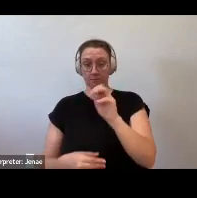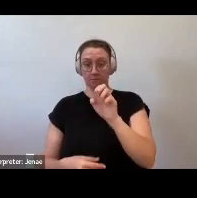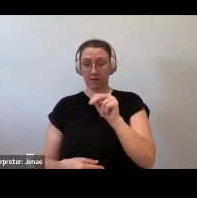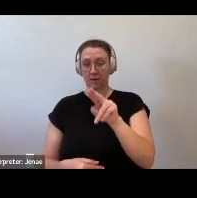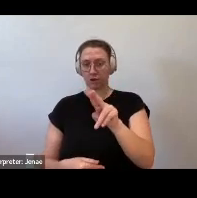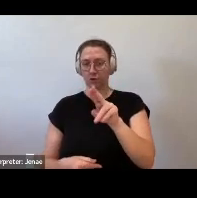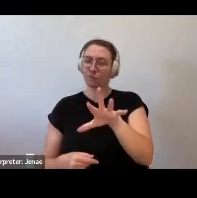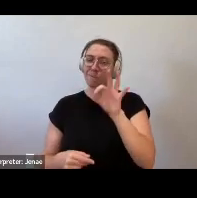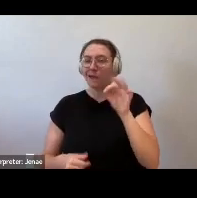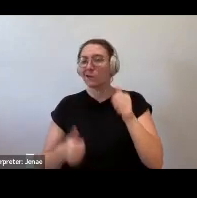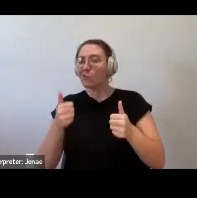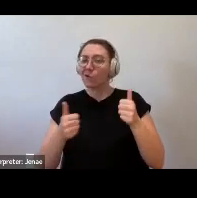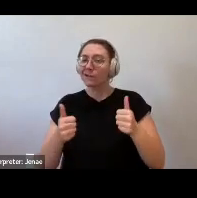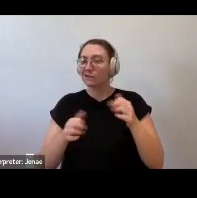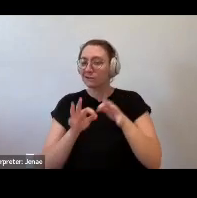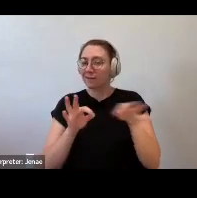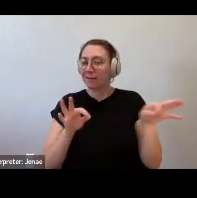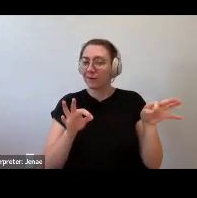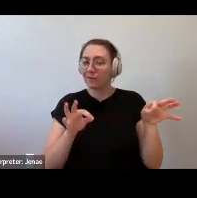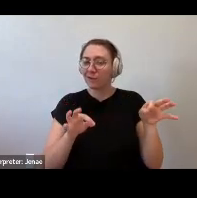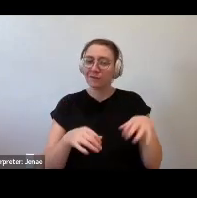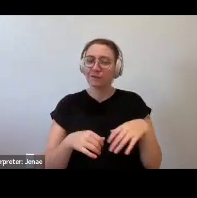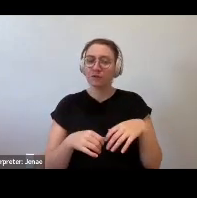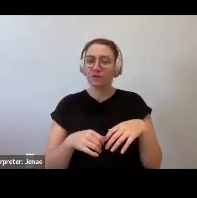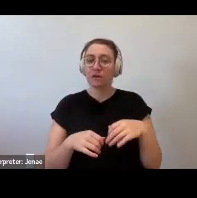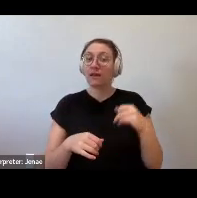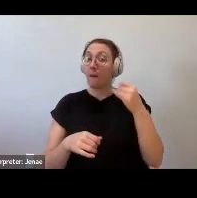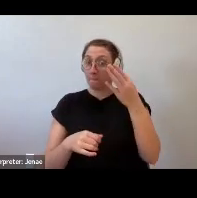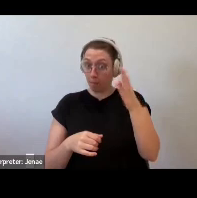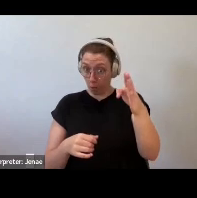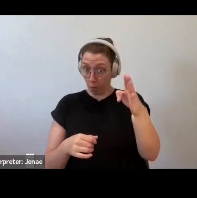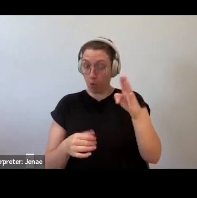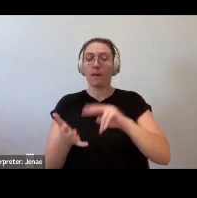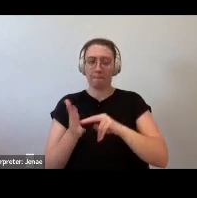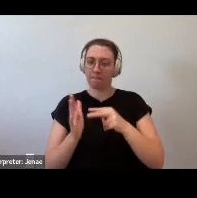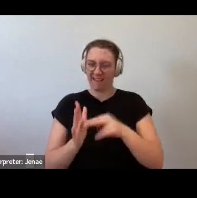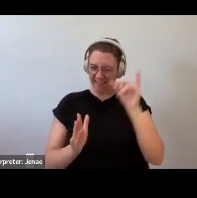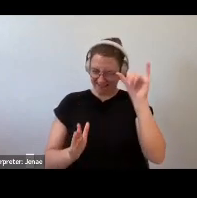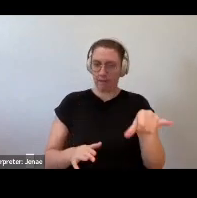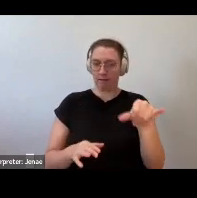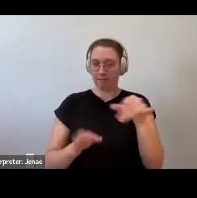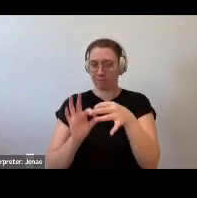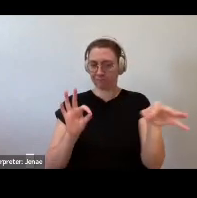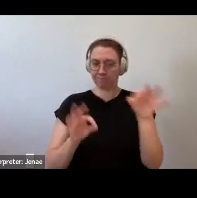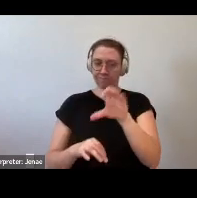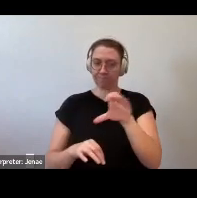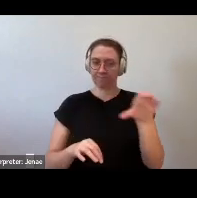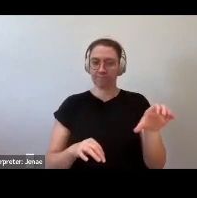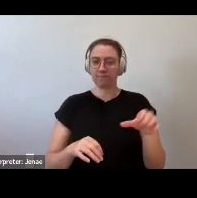el botón de traducción. Si está en azul, significa que está activo. En el menú, seleccione